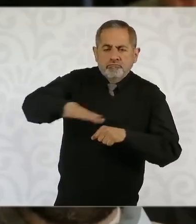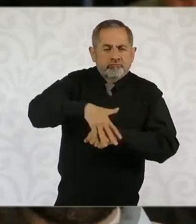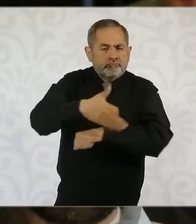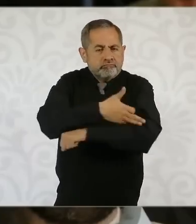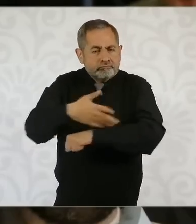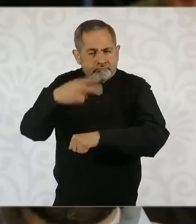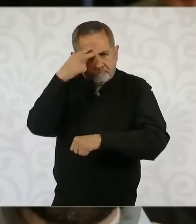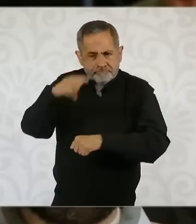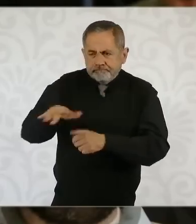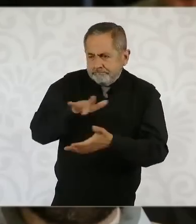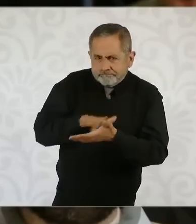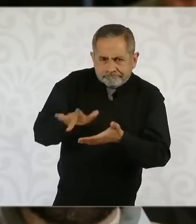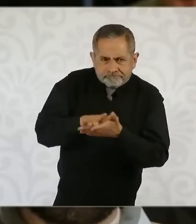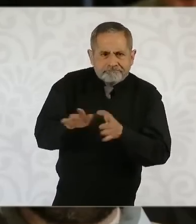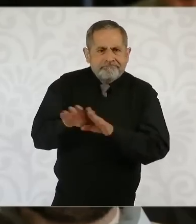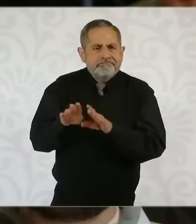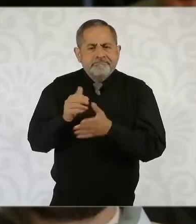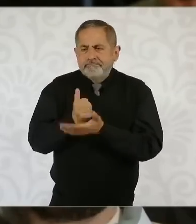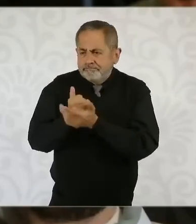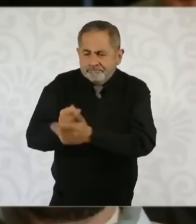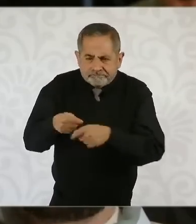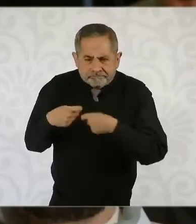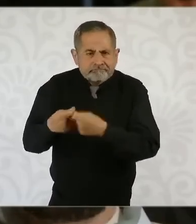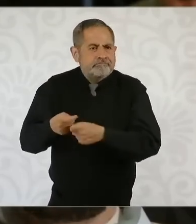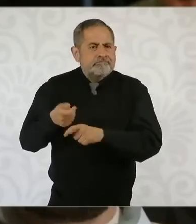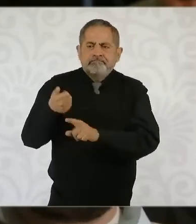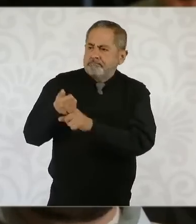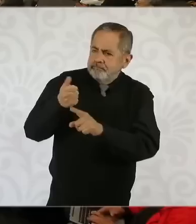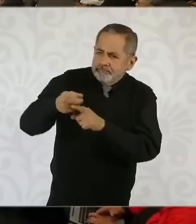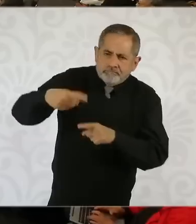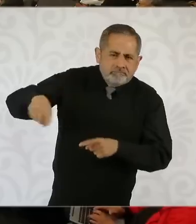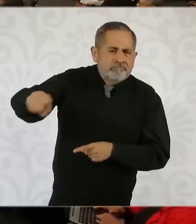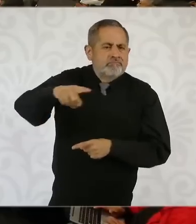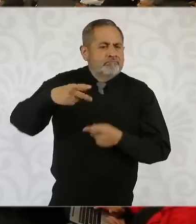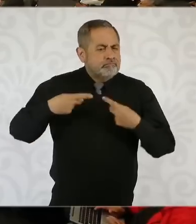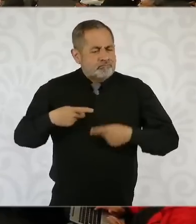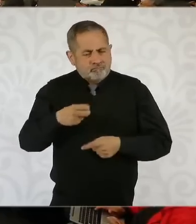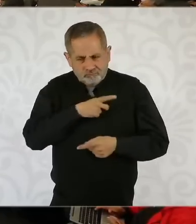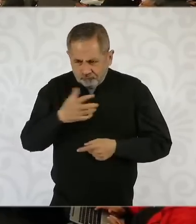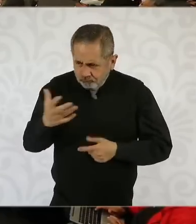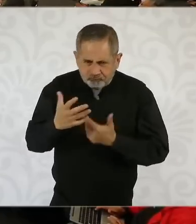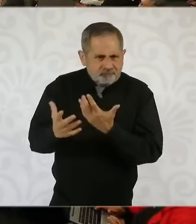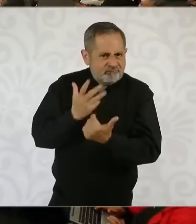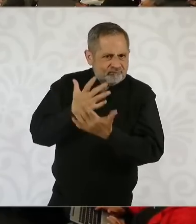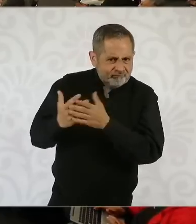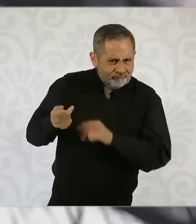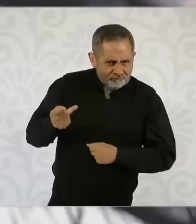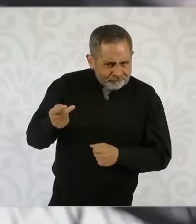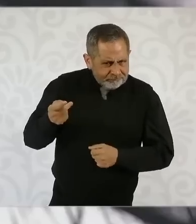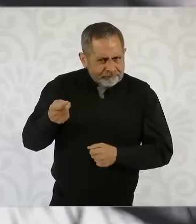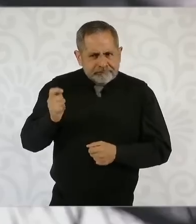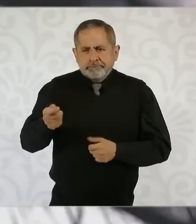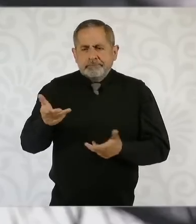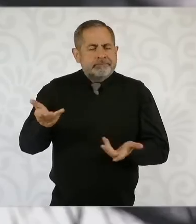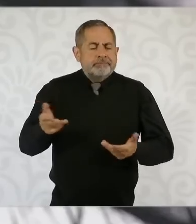autoconstrucción el Hágalo usted mismo pues eh lo hacemos a través obviamente de nuestra